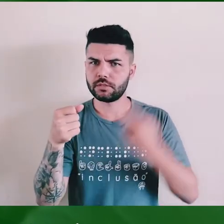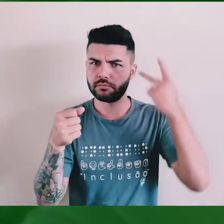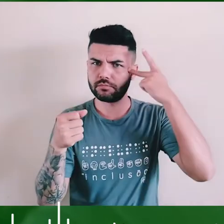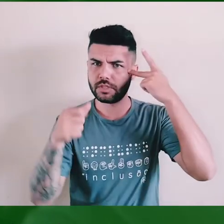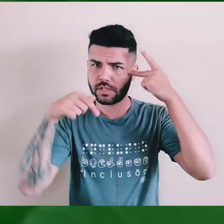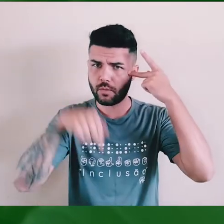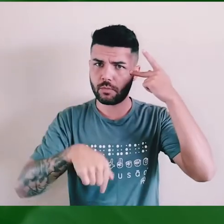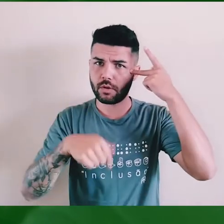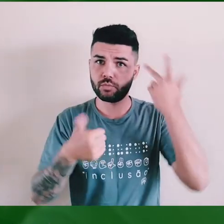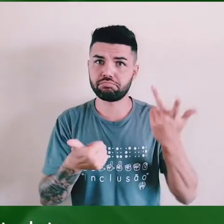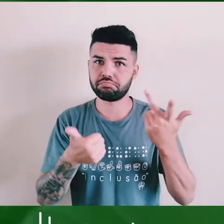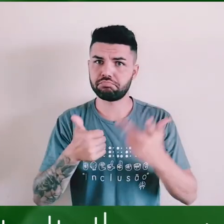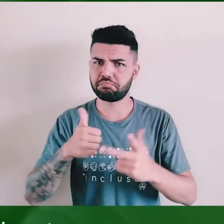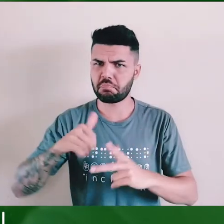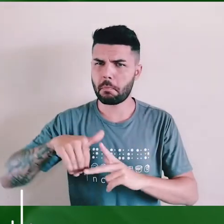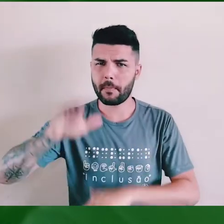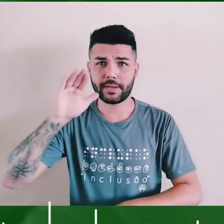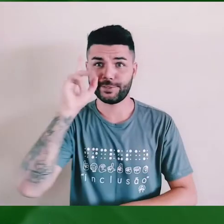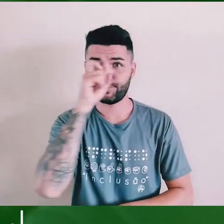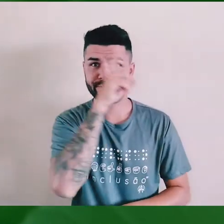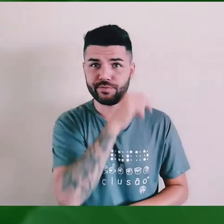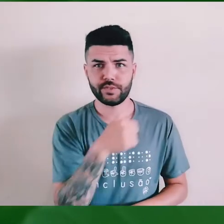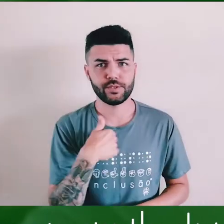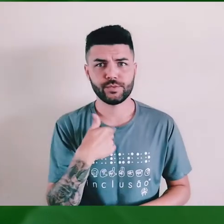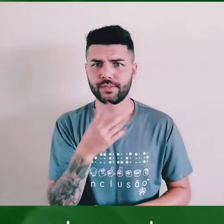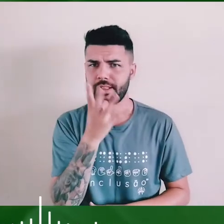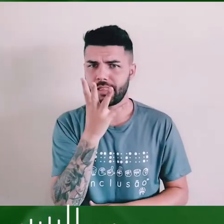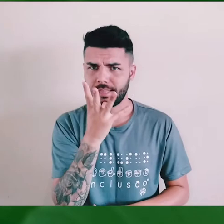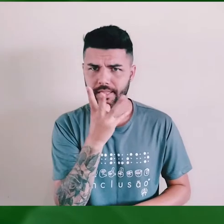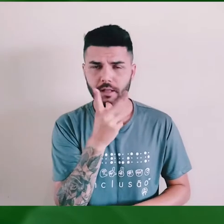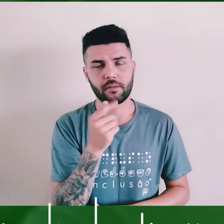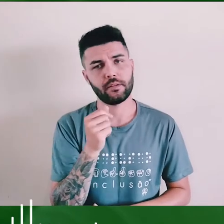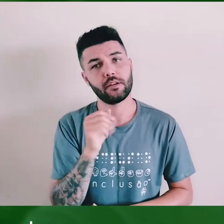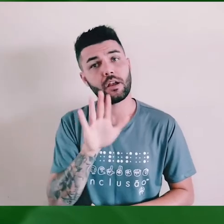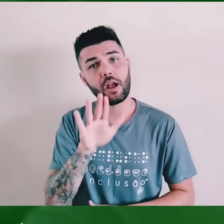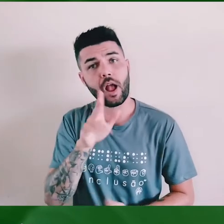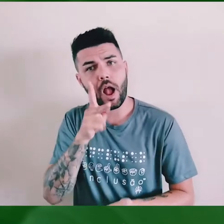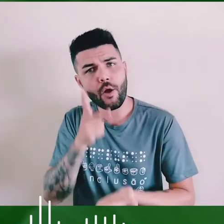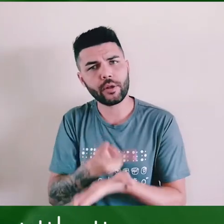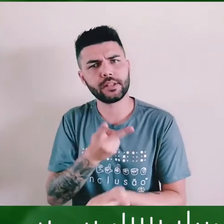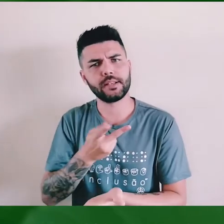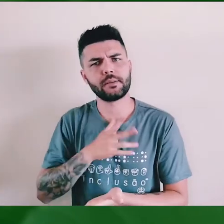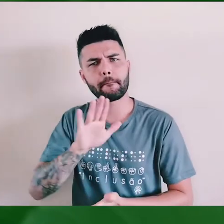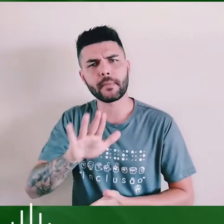é muito mais difícil, eu vou demorar muito mais tempo. Acontece, mas eu preciso rodar.